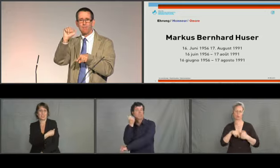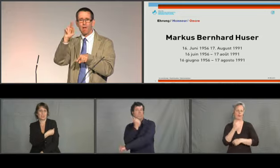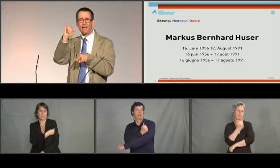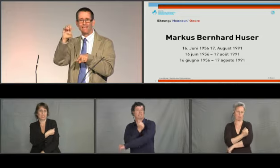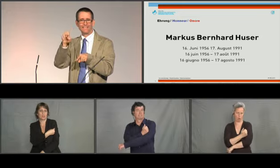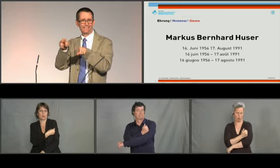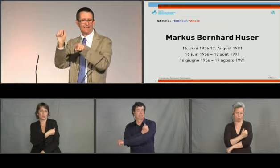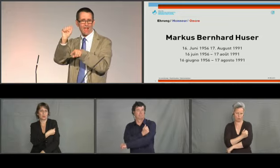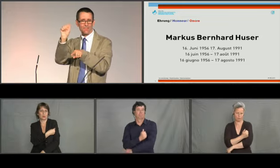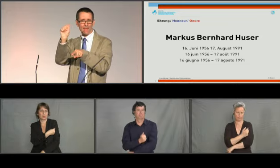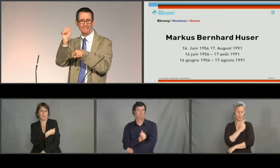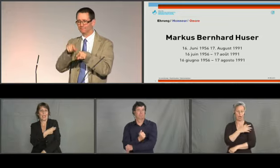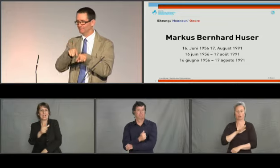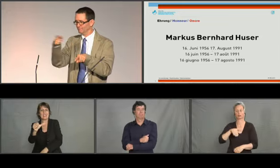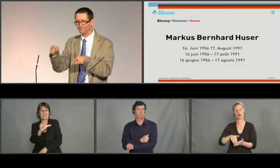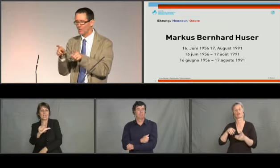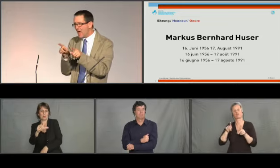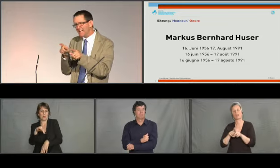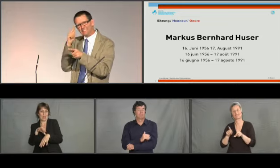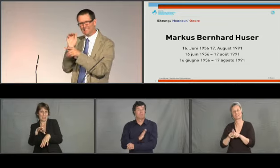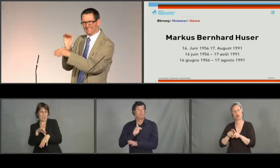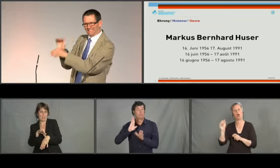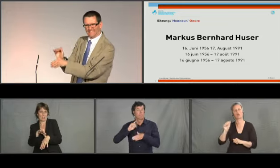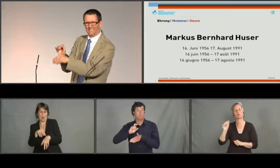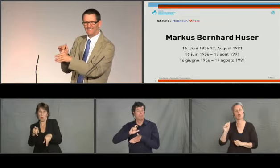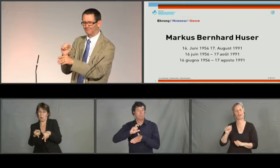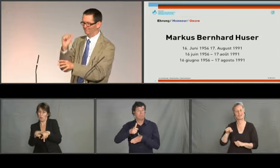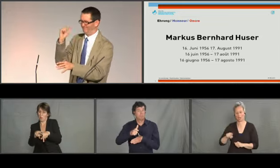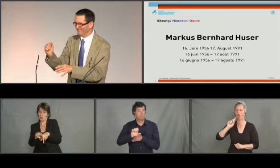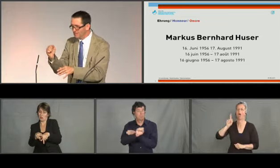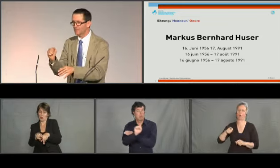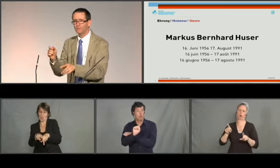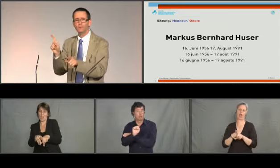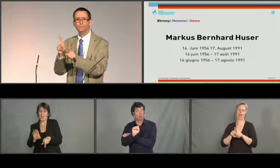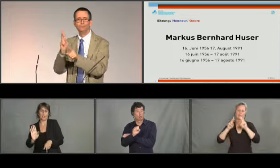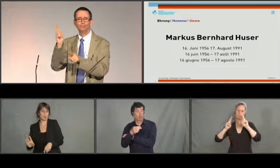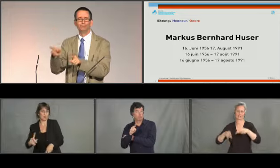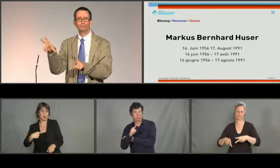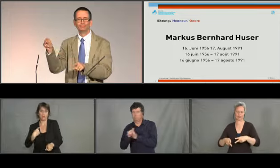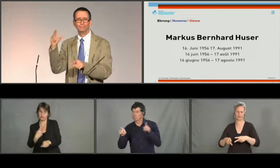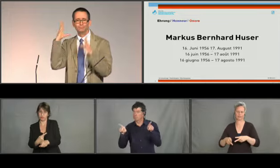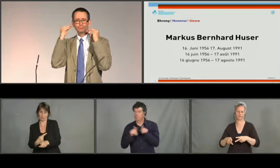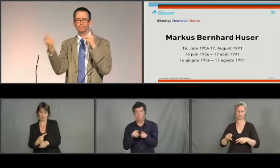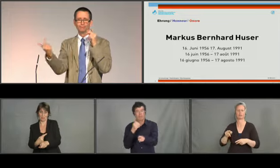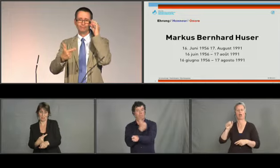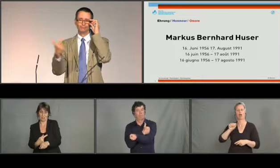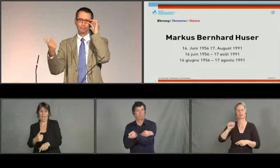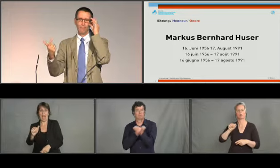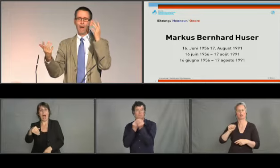Dasselbe passierte seiner Schwester Annemarie Huser, heute Urech.